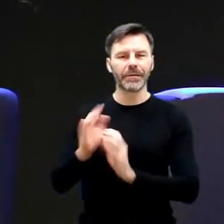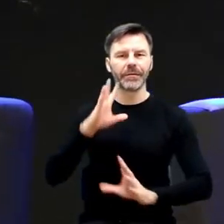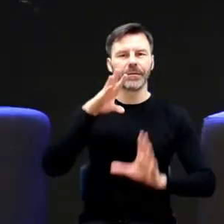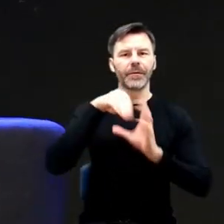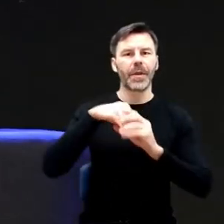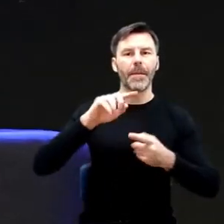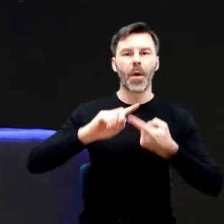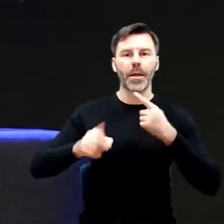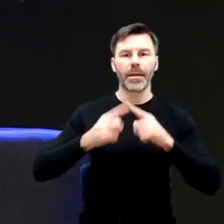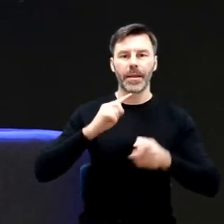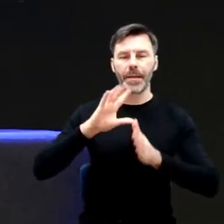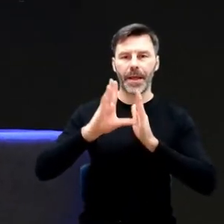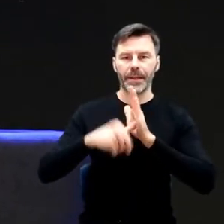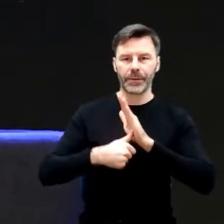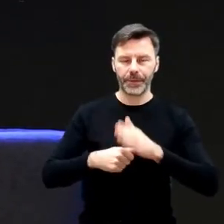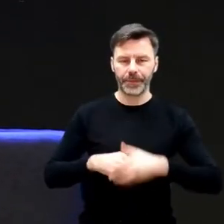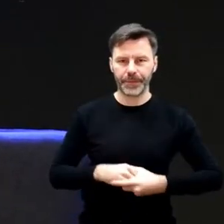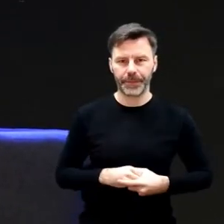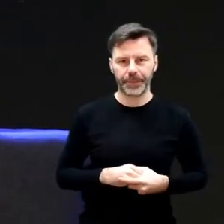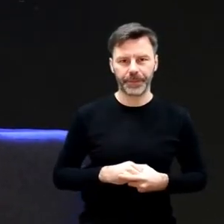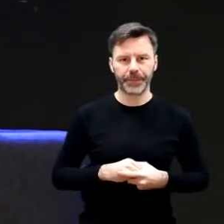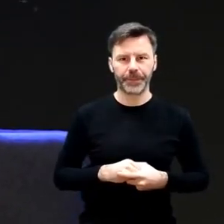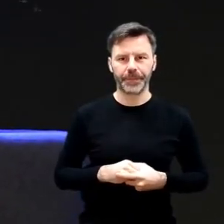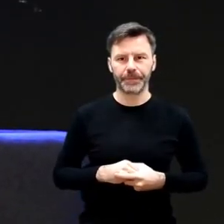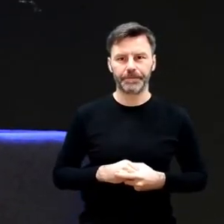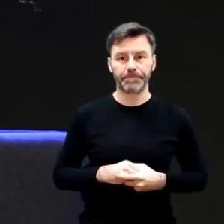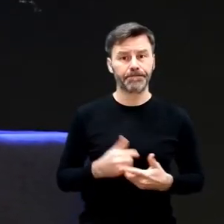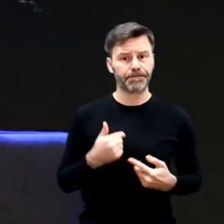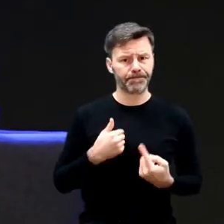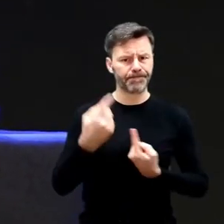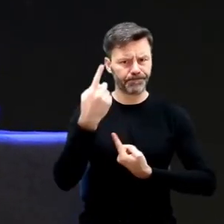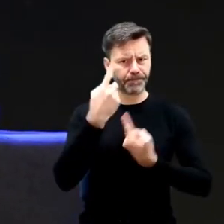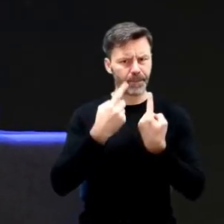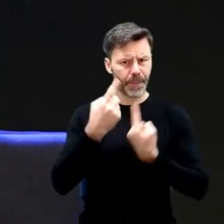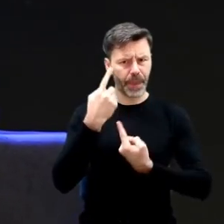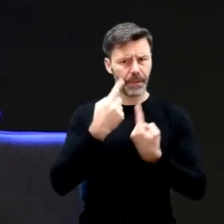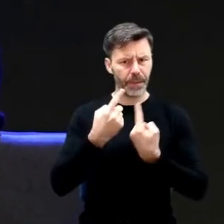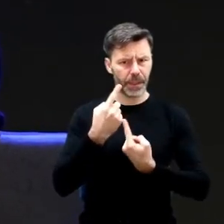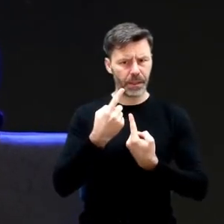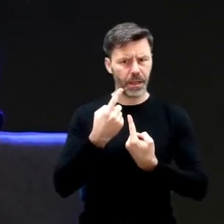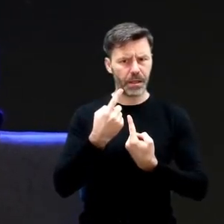Więc tutaj wydaje nam się, że miasto powinno być,